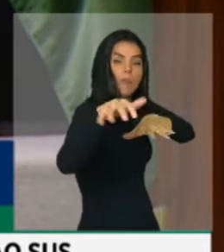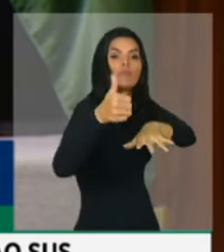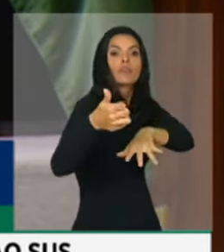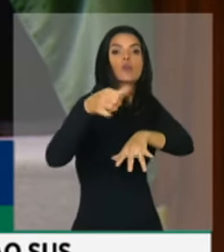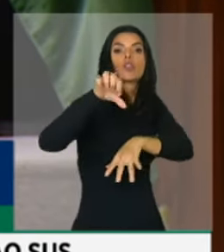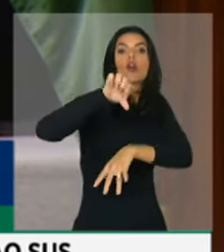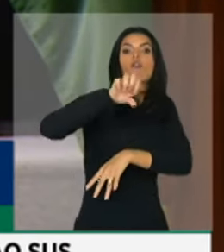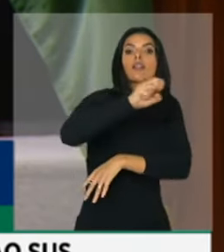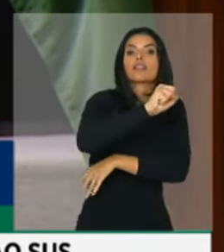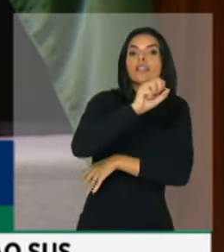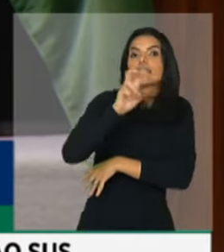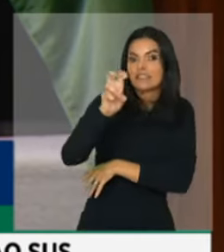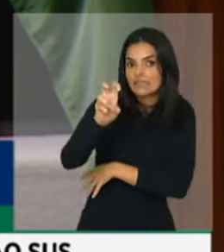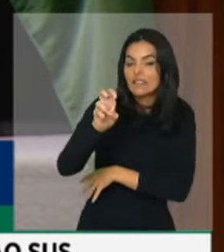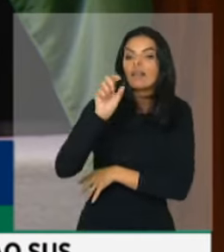1985 TANCREDO NEVES E JOSÉ SARNEY SÃO ELEITOS PELO